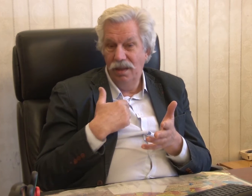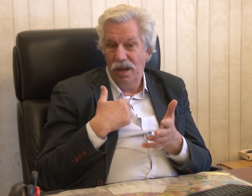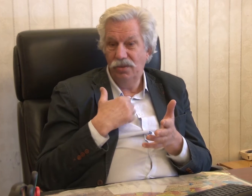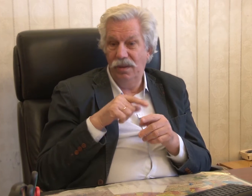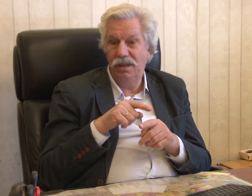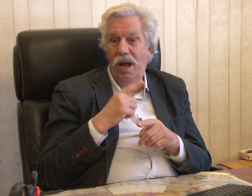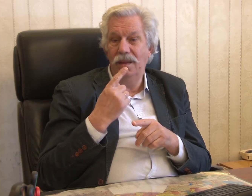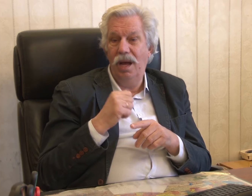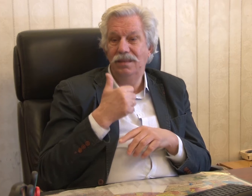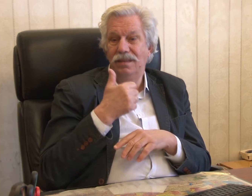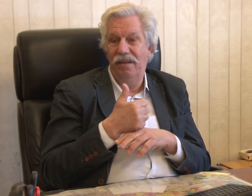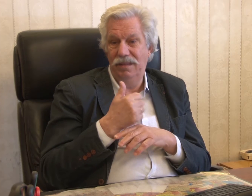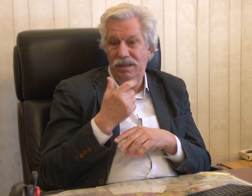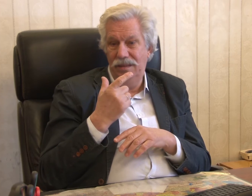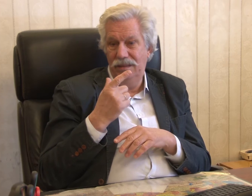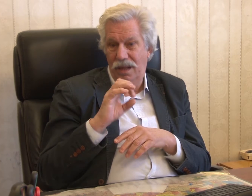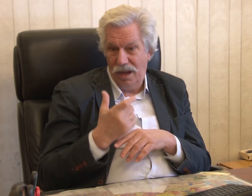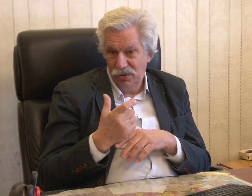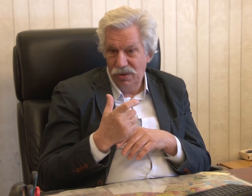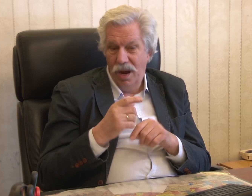Это - одна из наших основных задач.